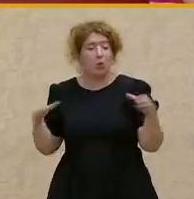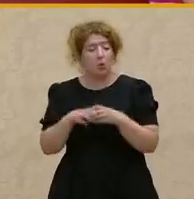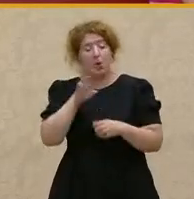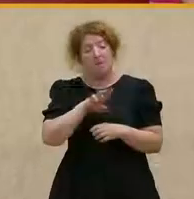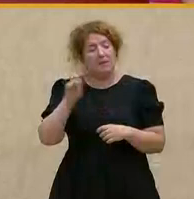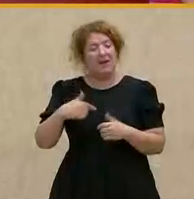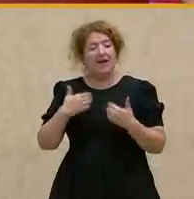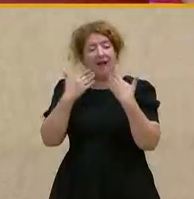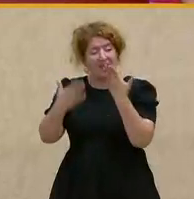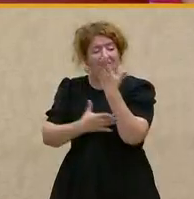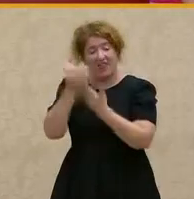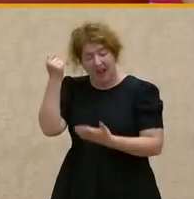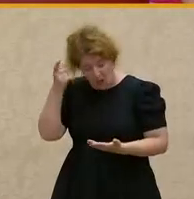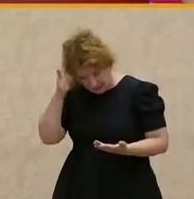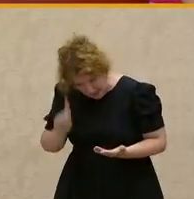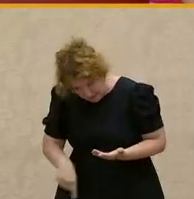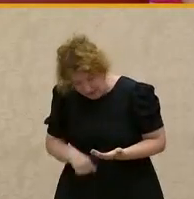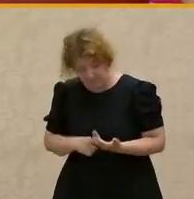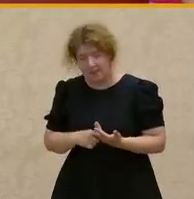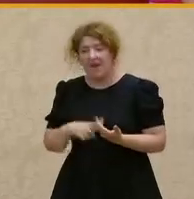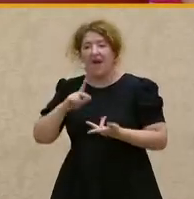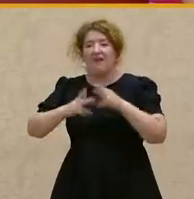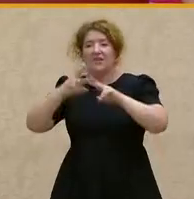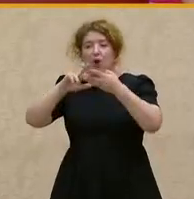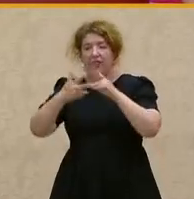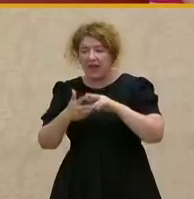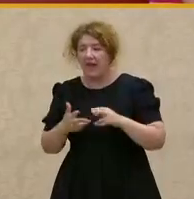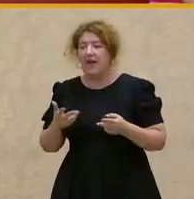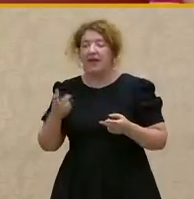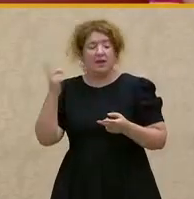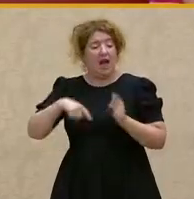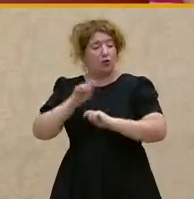agradecer a la federación, a FESOCE, y a las asociaciones que la componen la gran